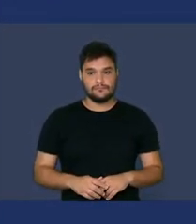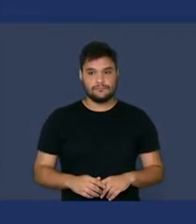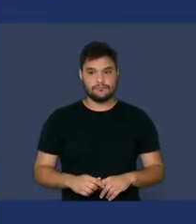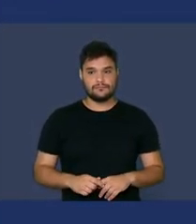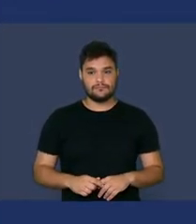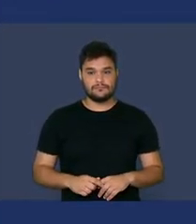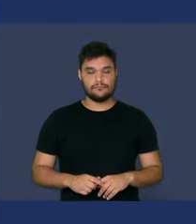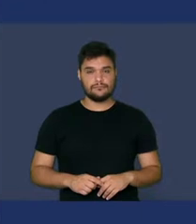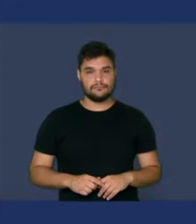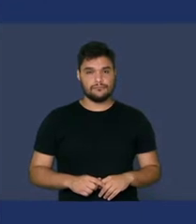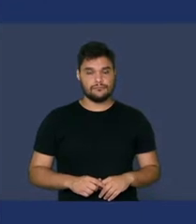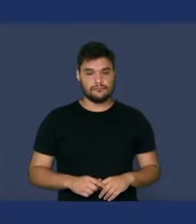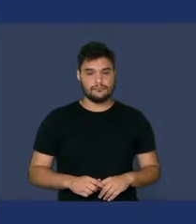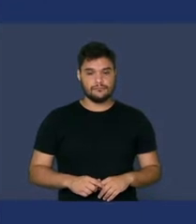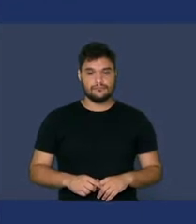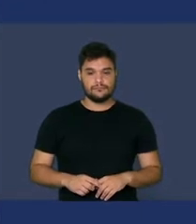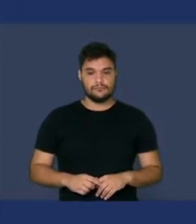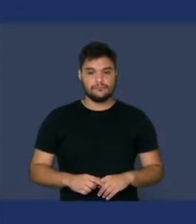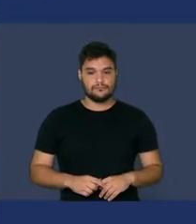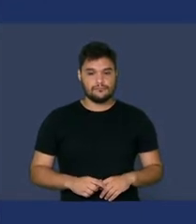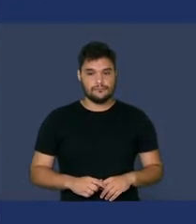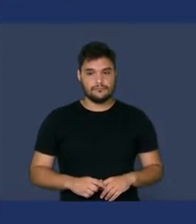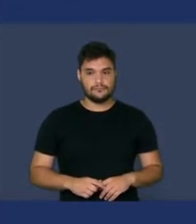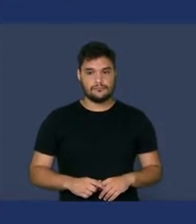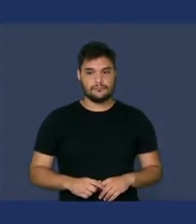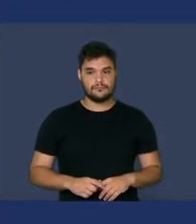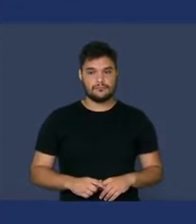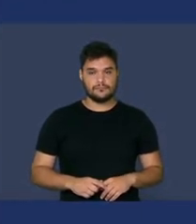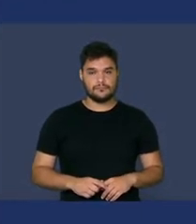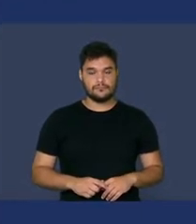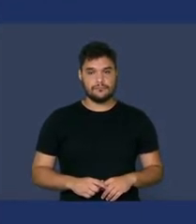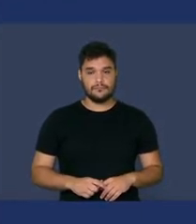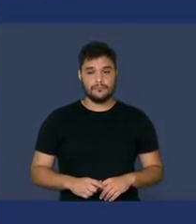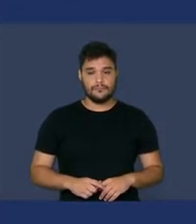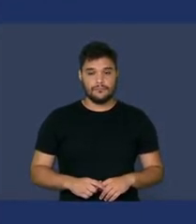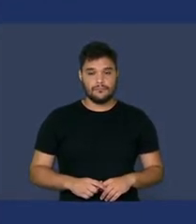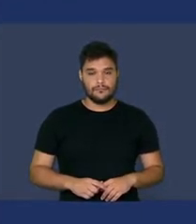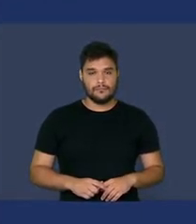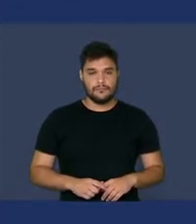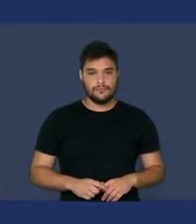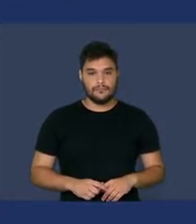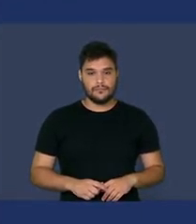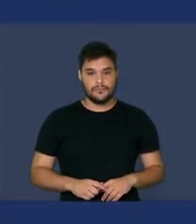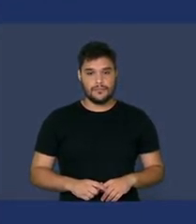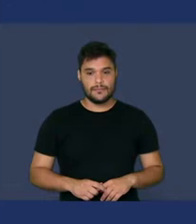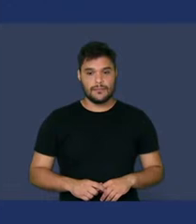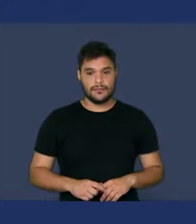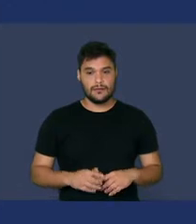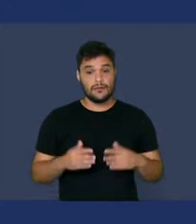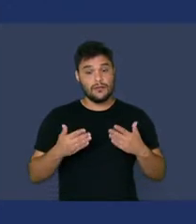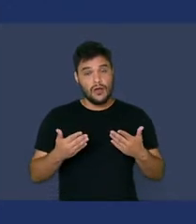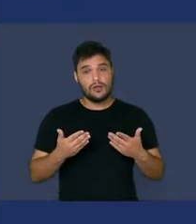COMPANHEIROS E DEPUTADOS . -- [PRESIDENTE]: PODE CONCLUIR, DEPUTADO, A PARTE FINAL DA SUA FALA, EU PEÇO QUE VOSSA EXCELÊNCIA CONCLUA.